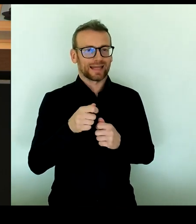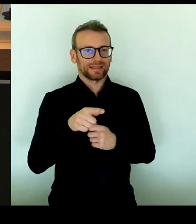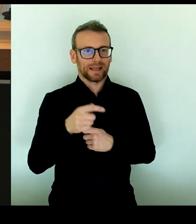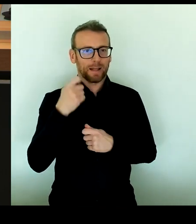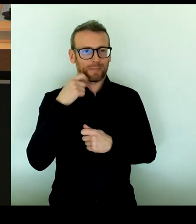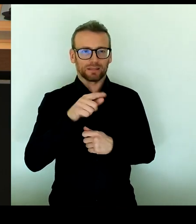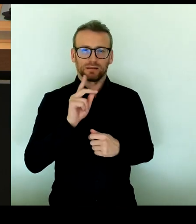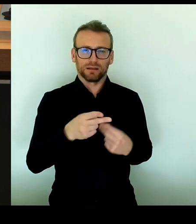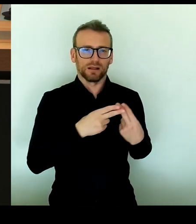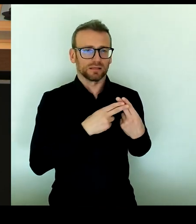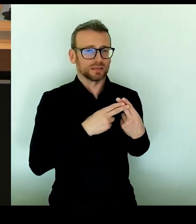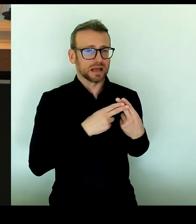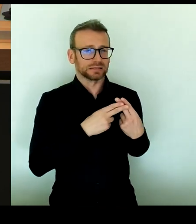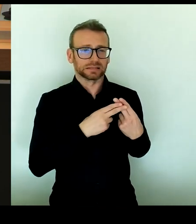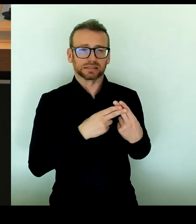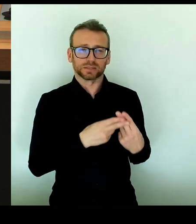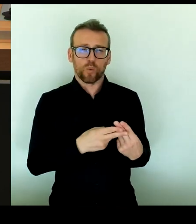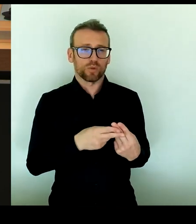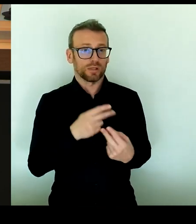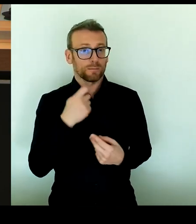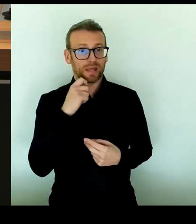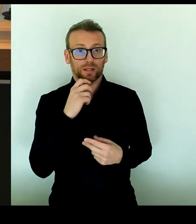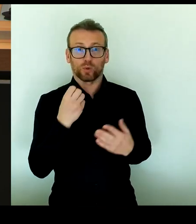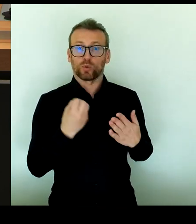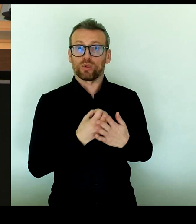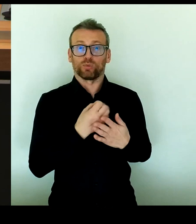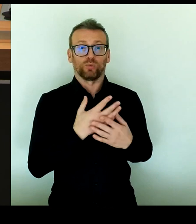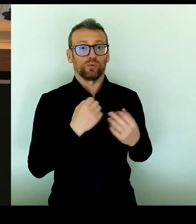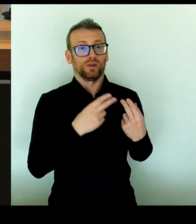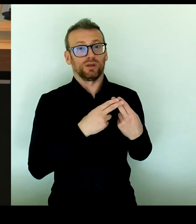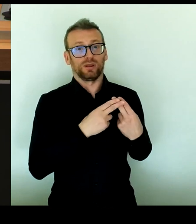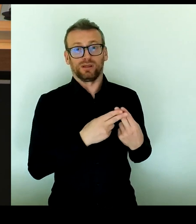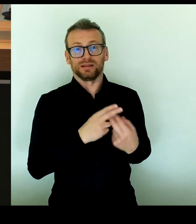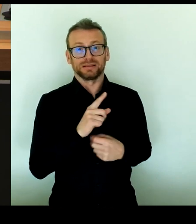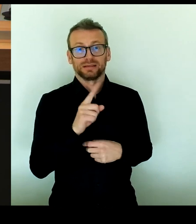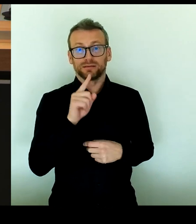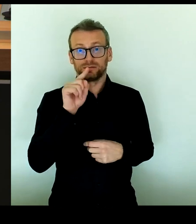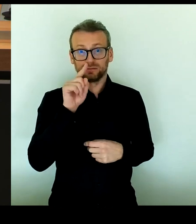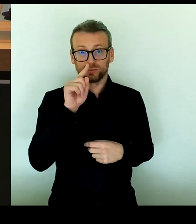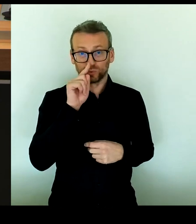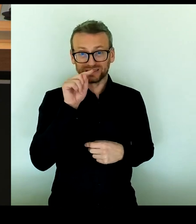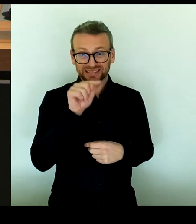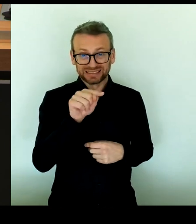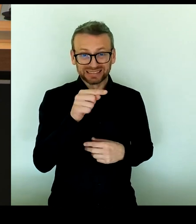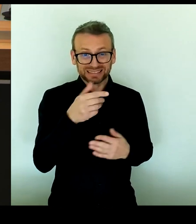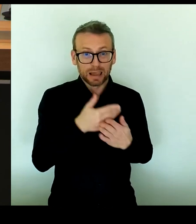Entwicklungsplan des Senats eher für weniger Kleingärten als für mehr sorgen würde.